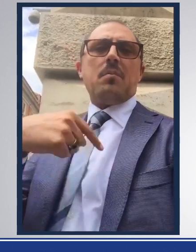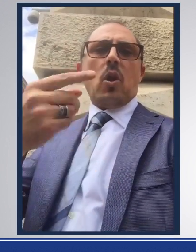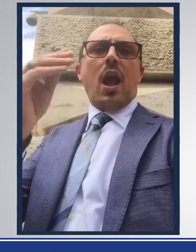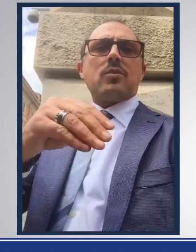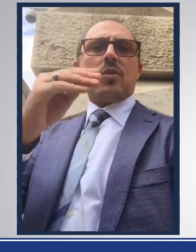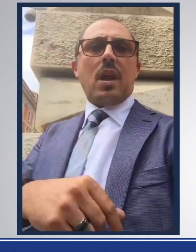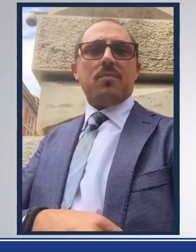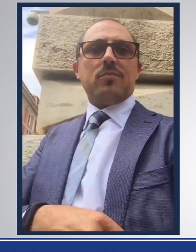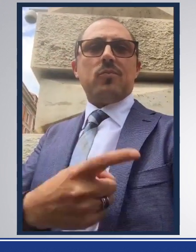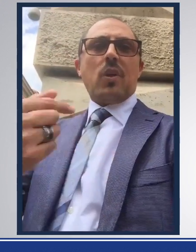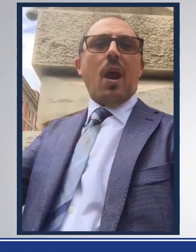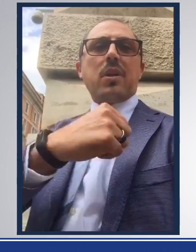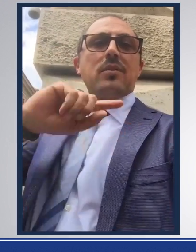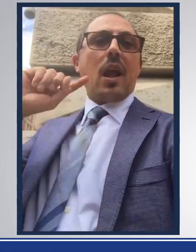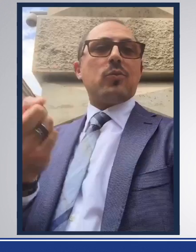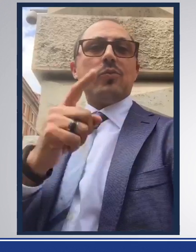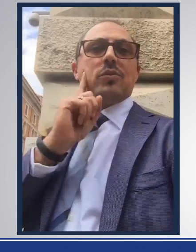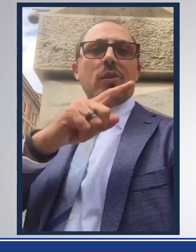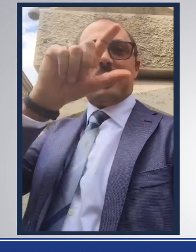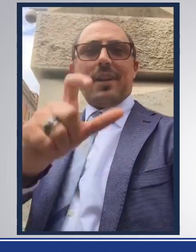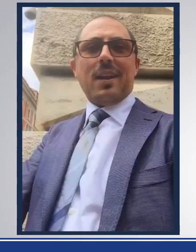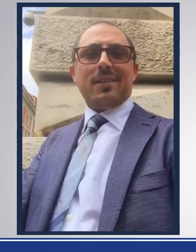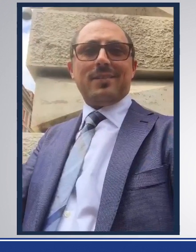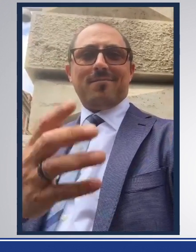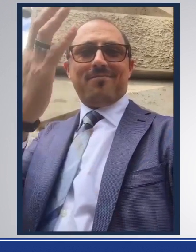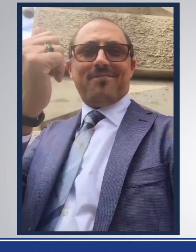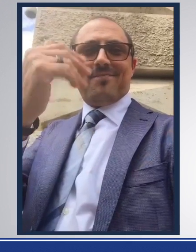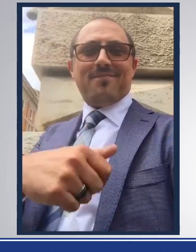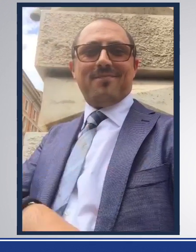Speriamo bene e seguiranno aggiornamenti. Un caro saluto a tutti i sordi italiani.